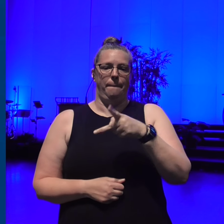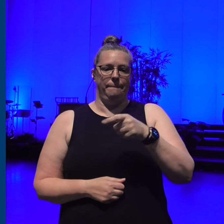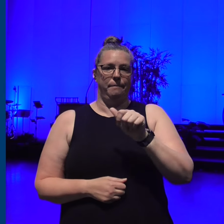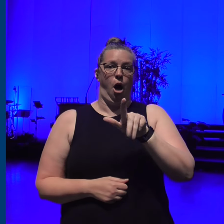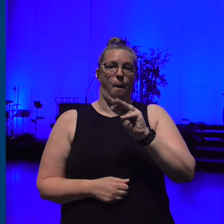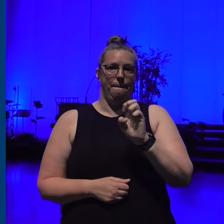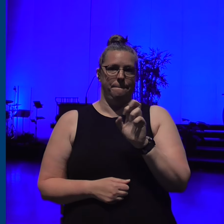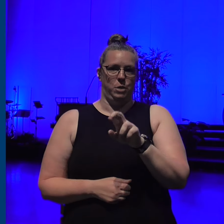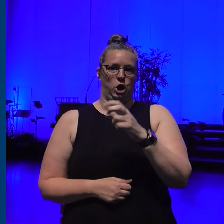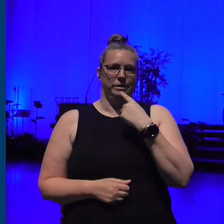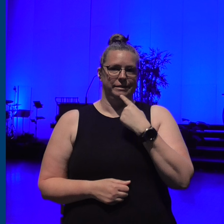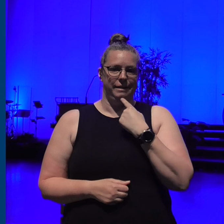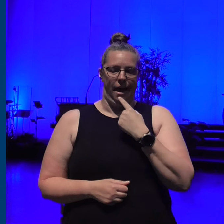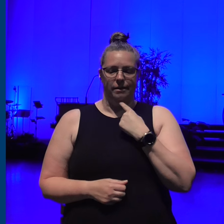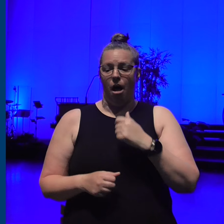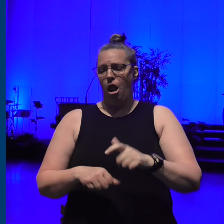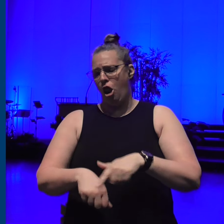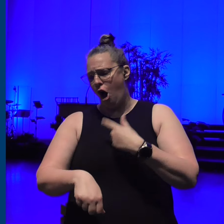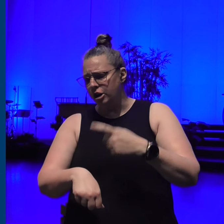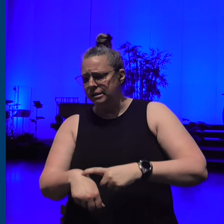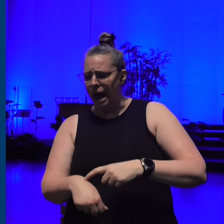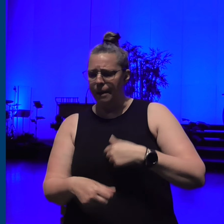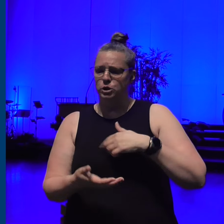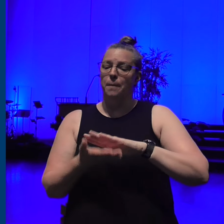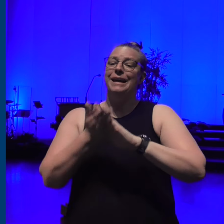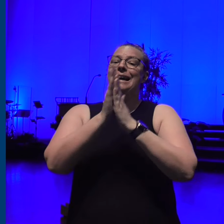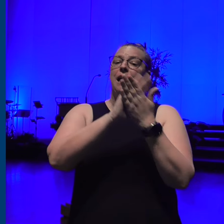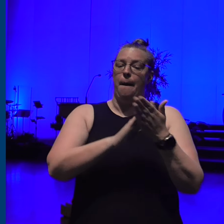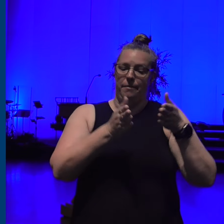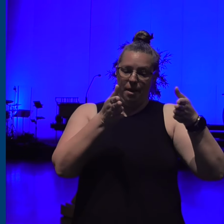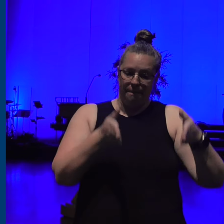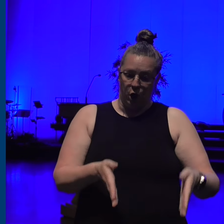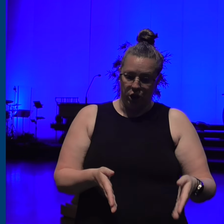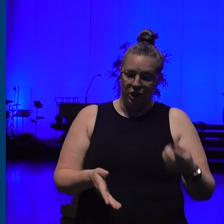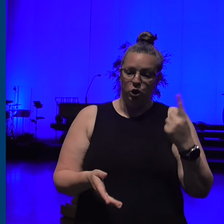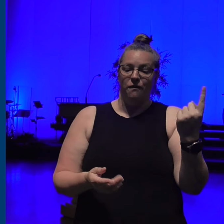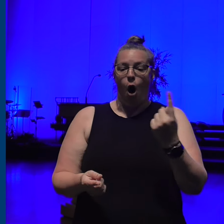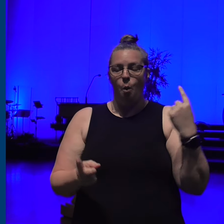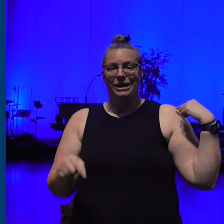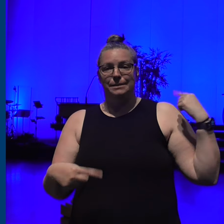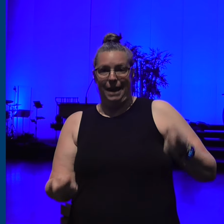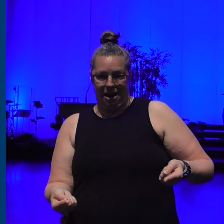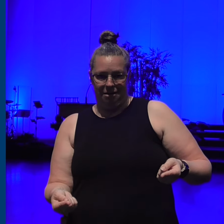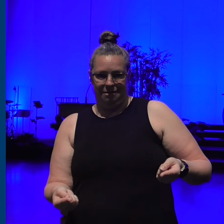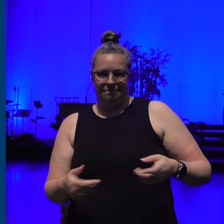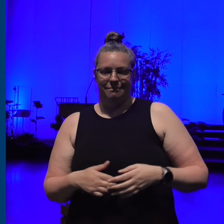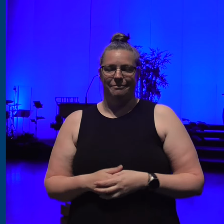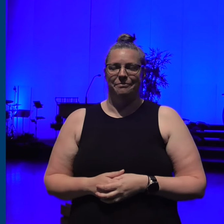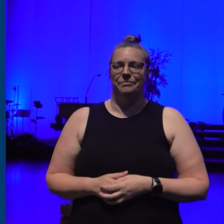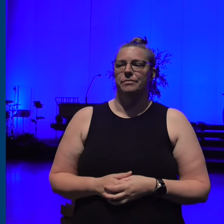tiempo puede llevar convertirse en la persona que uno siempre ha sido". Con qué frecuencia en el proceso